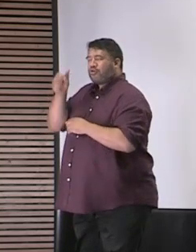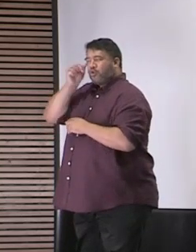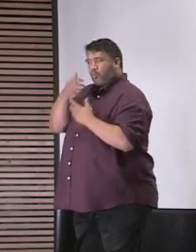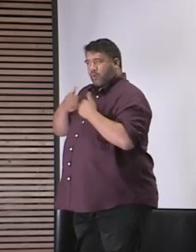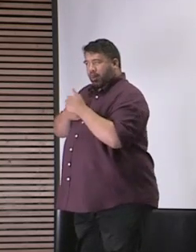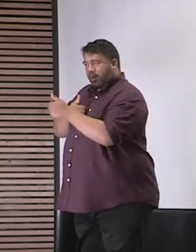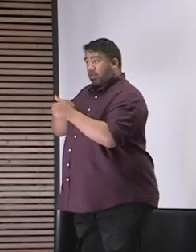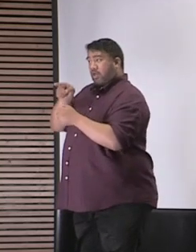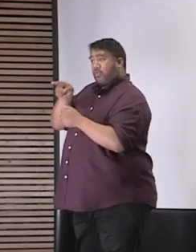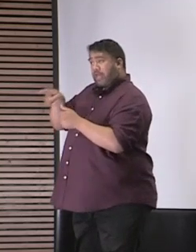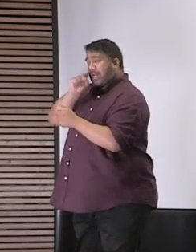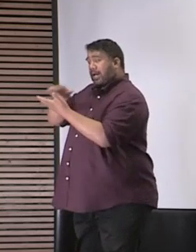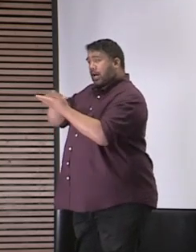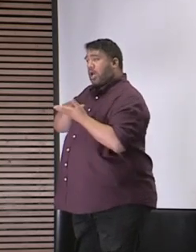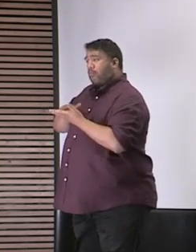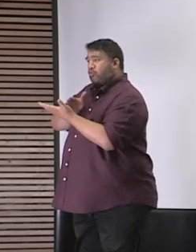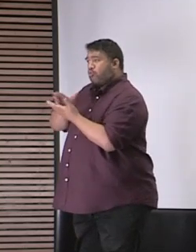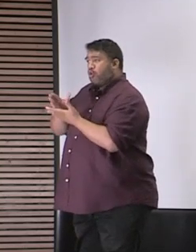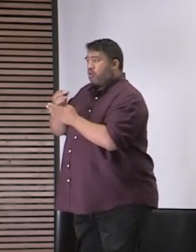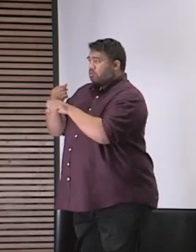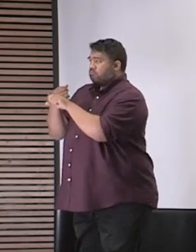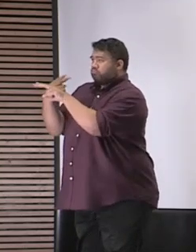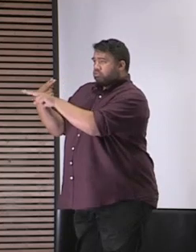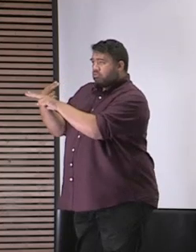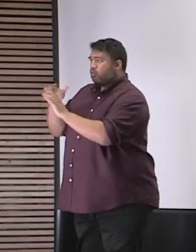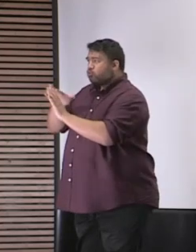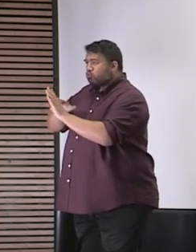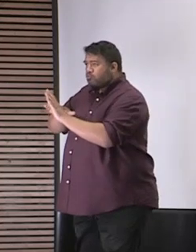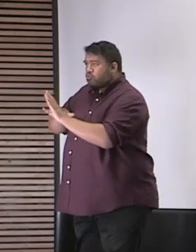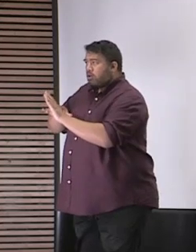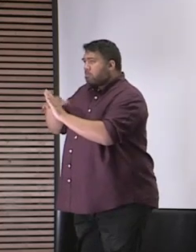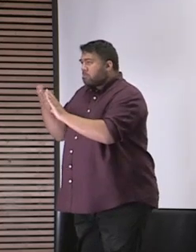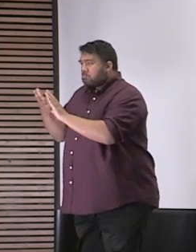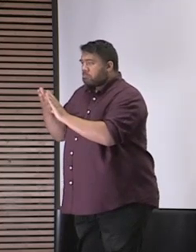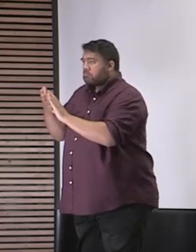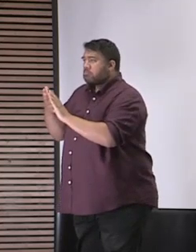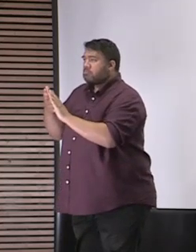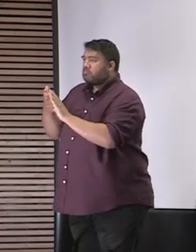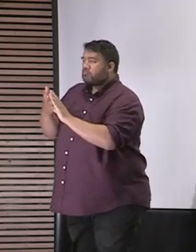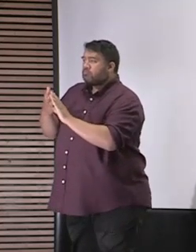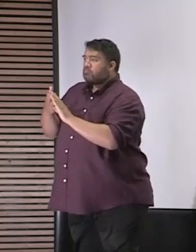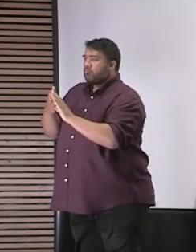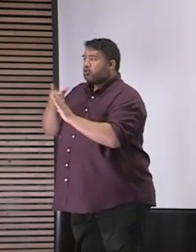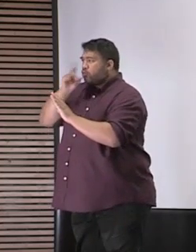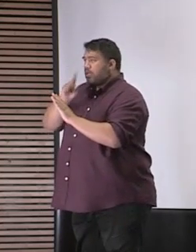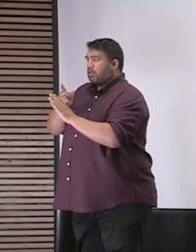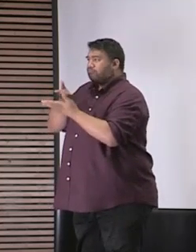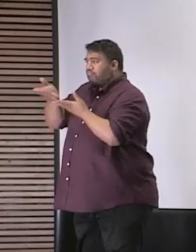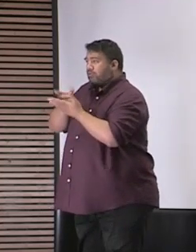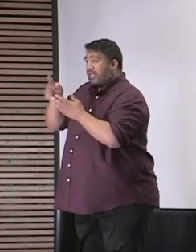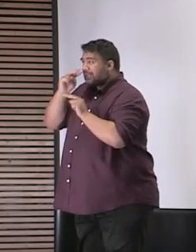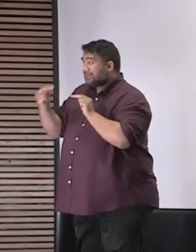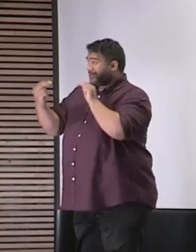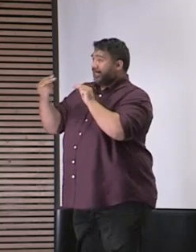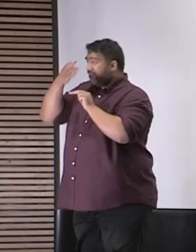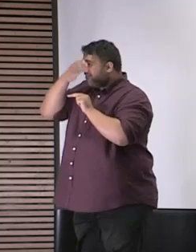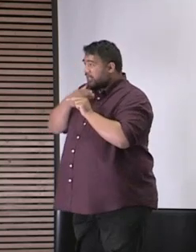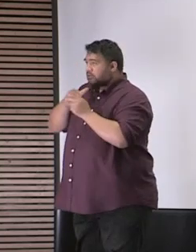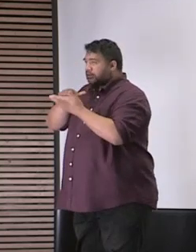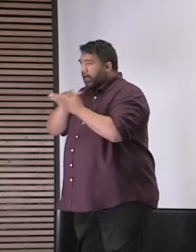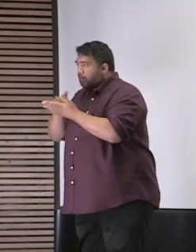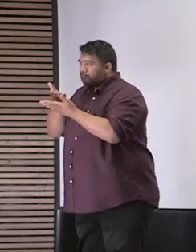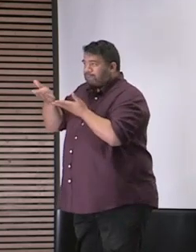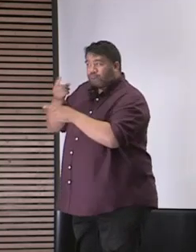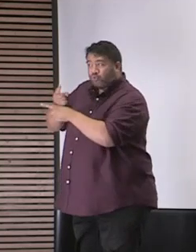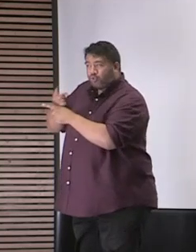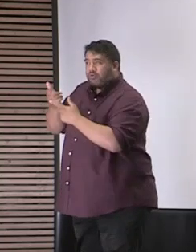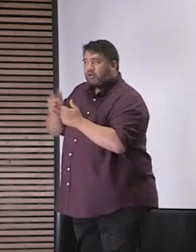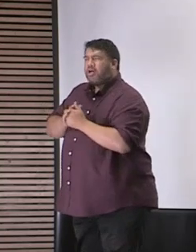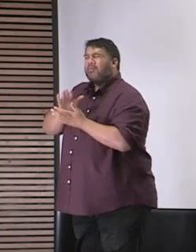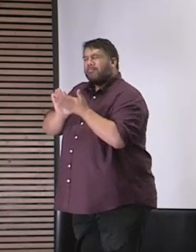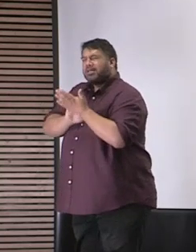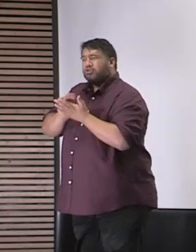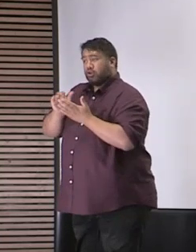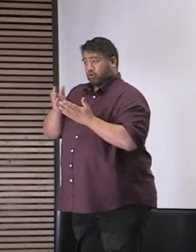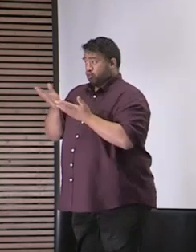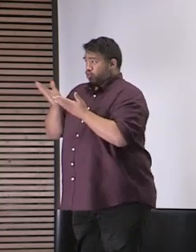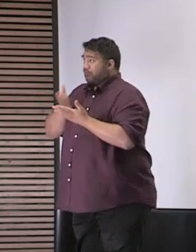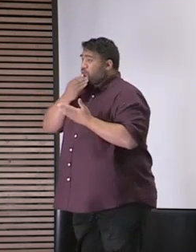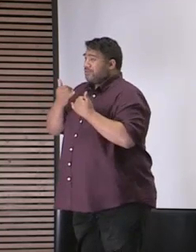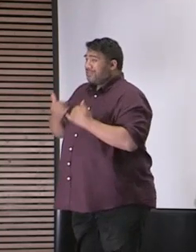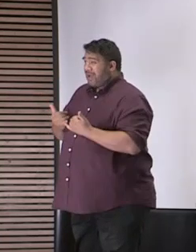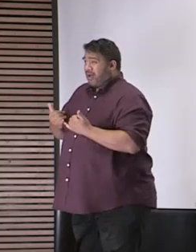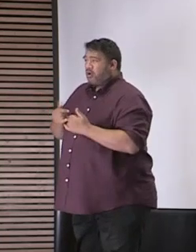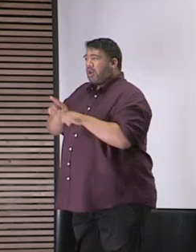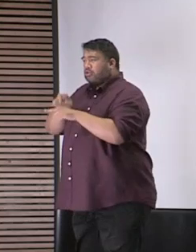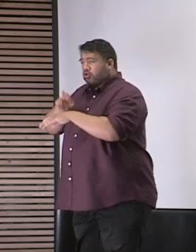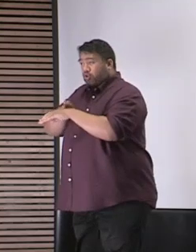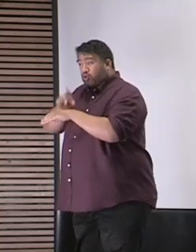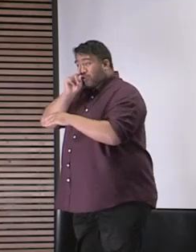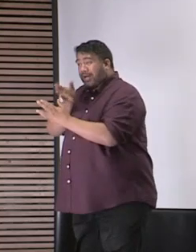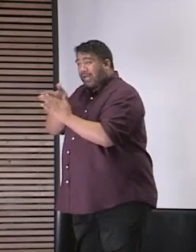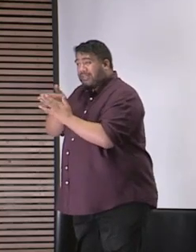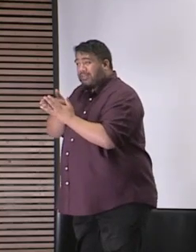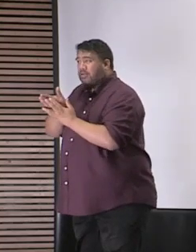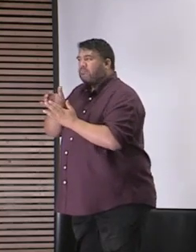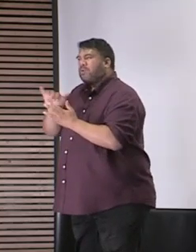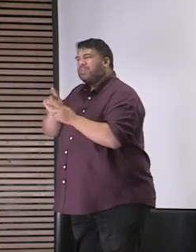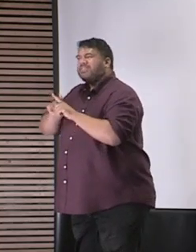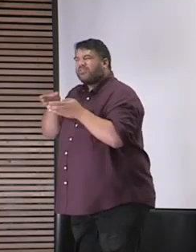un servicio de telesalud. Si se